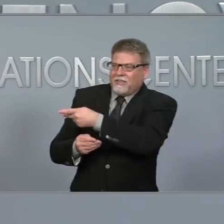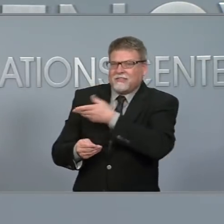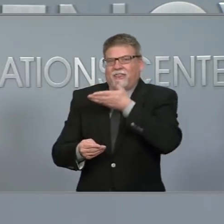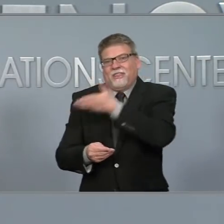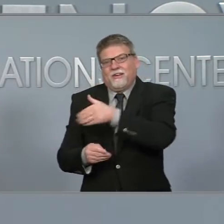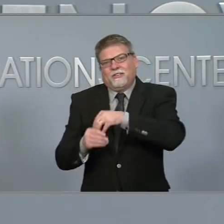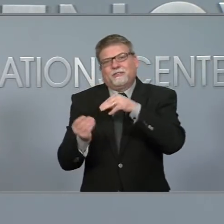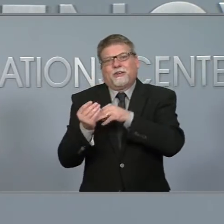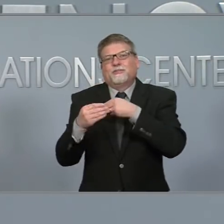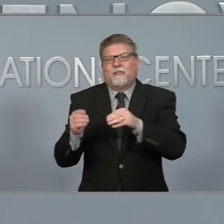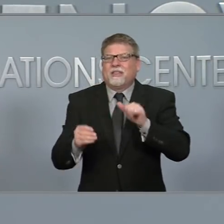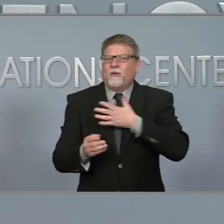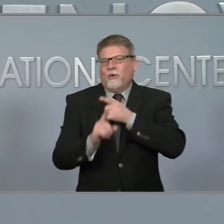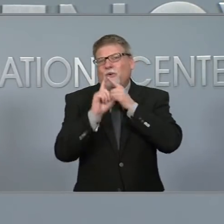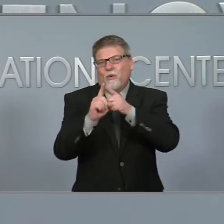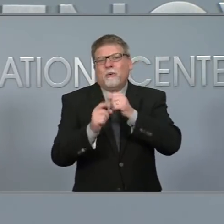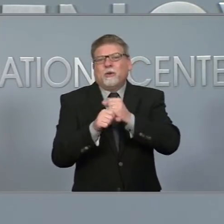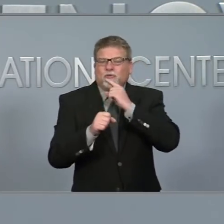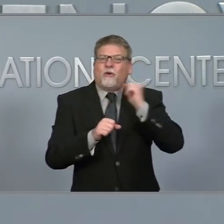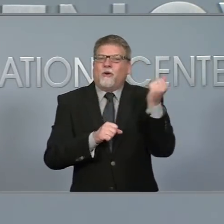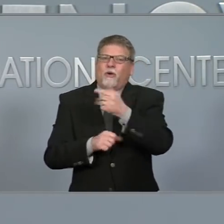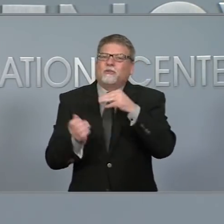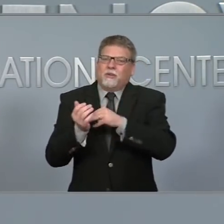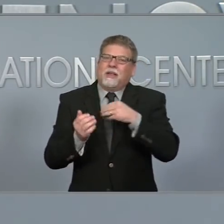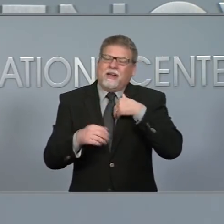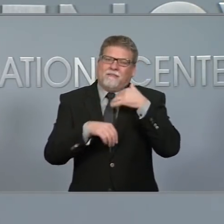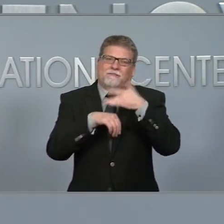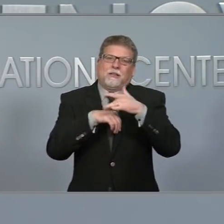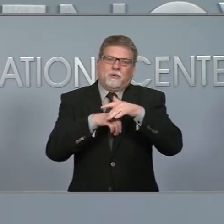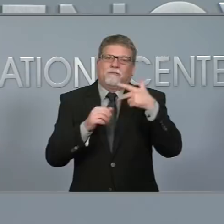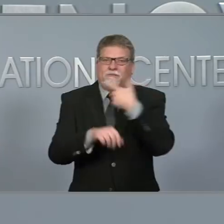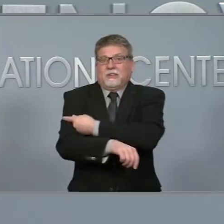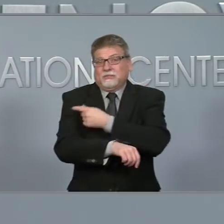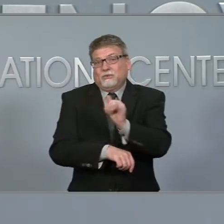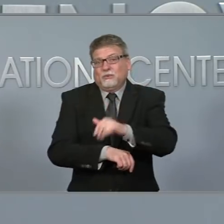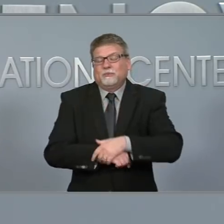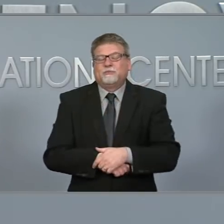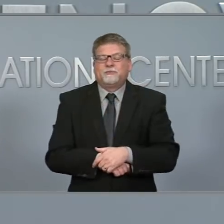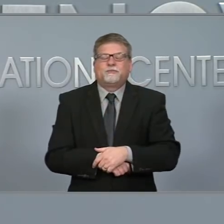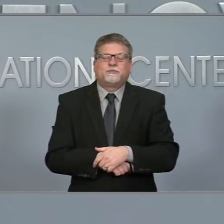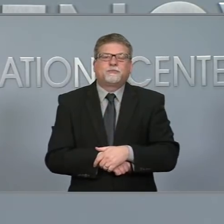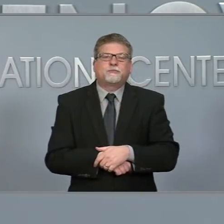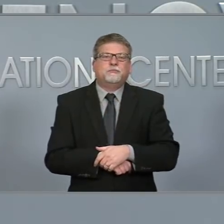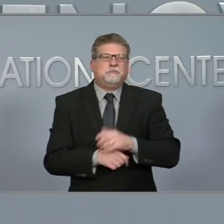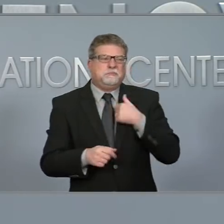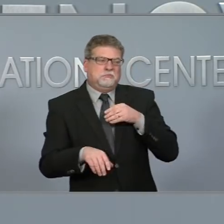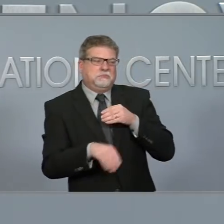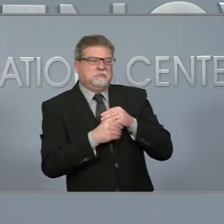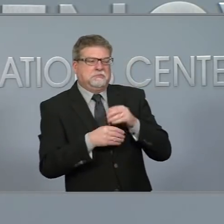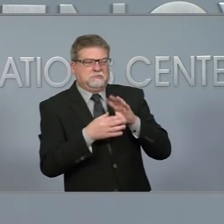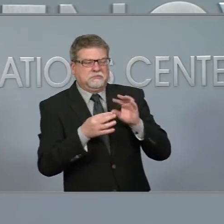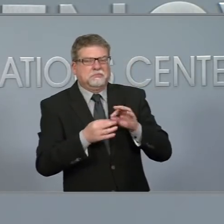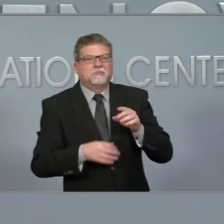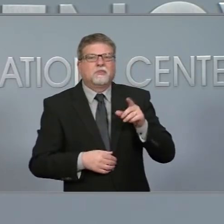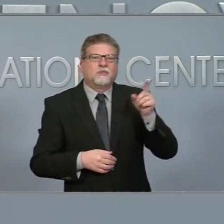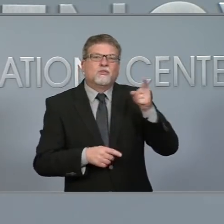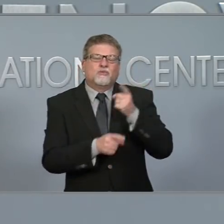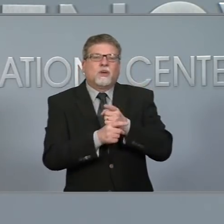para of para enfocarnos en que nosotros tenemos todas las vacunas disponibles ahora le cedo la palabra al la